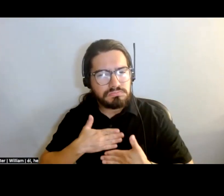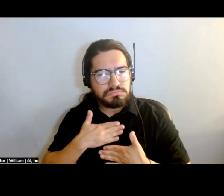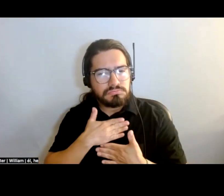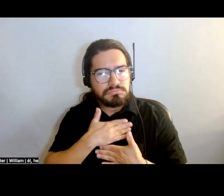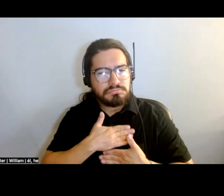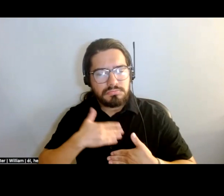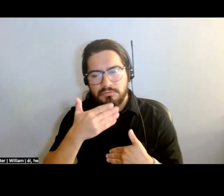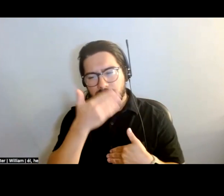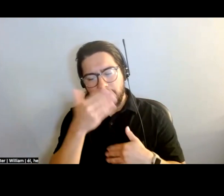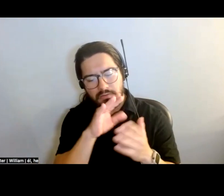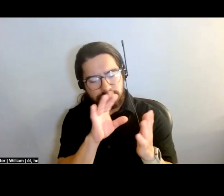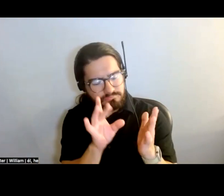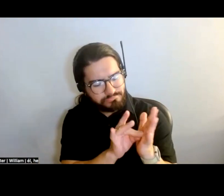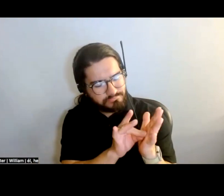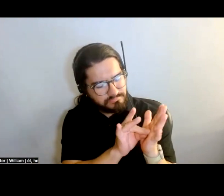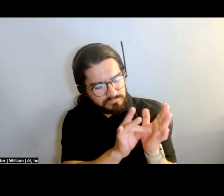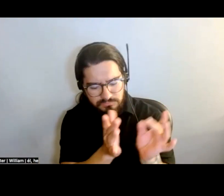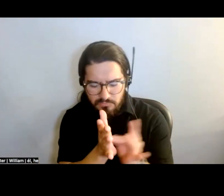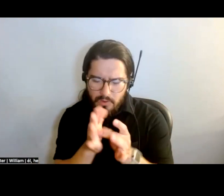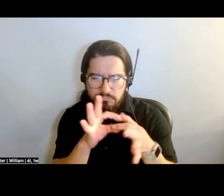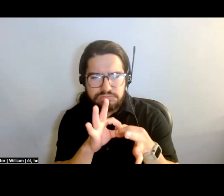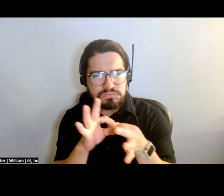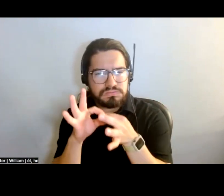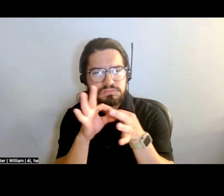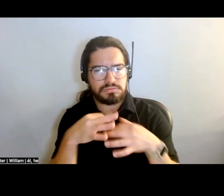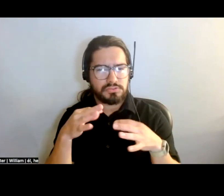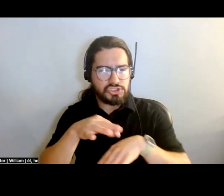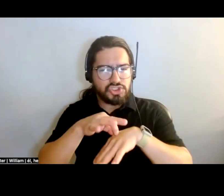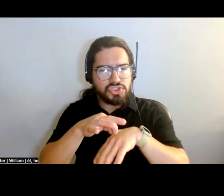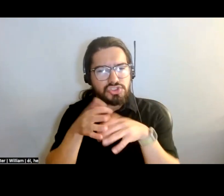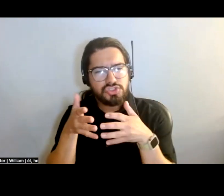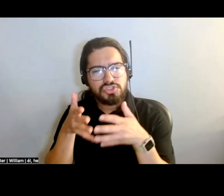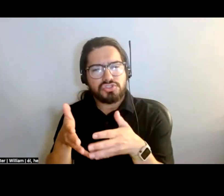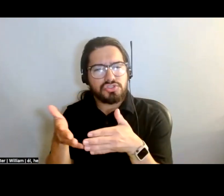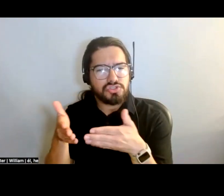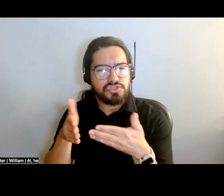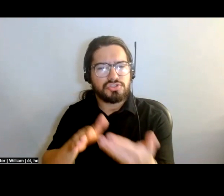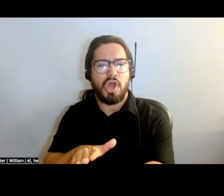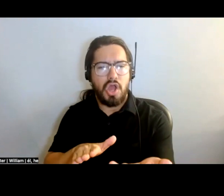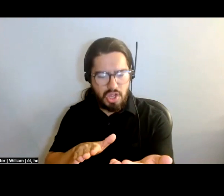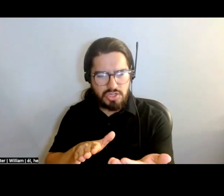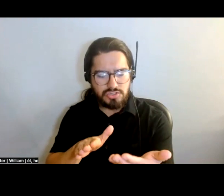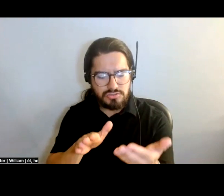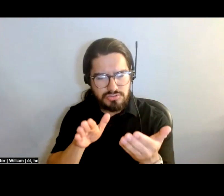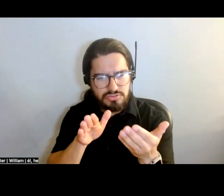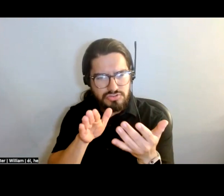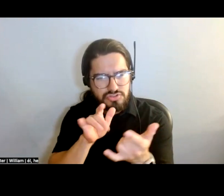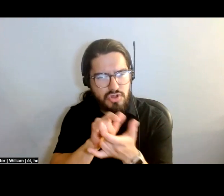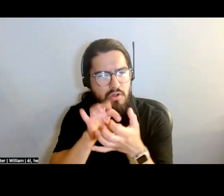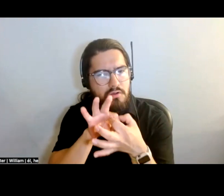su acritud y su piel muerta Una máscara sonriente oculta la pena